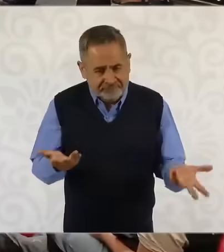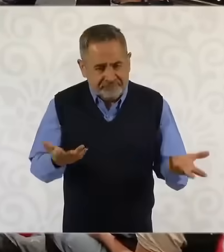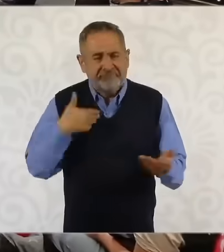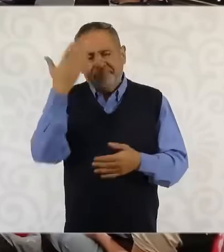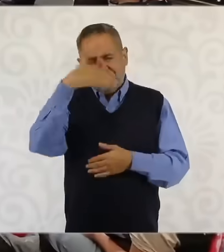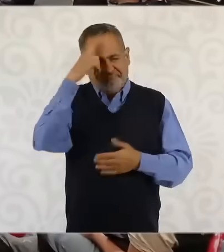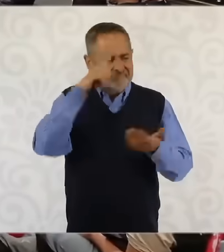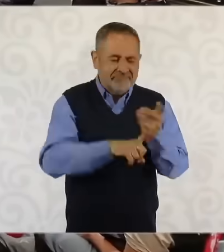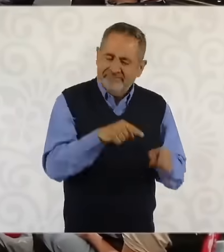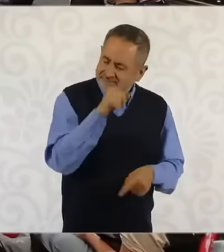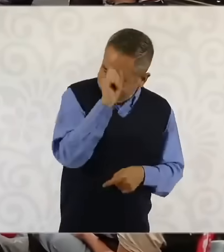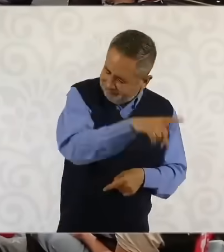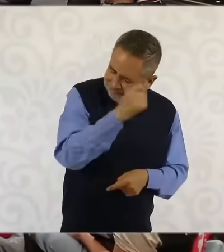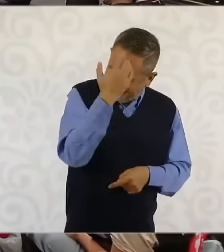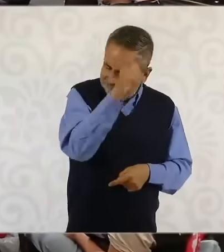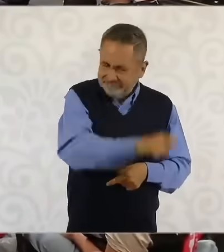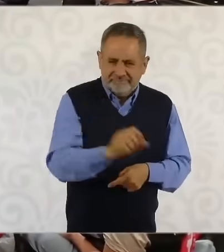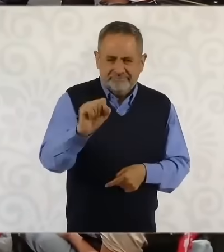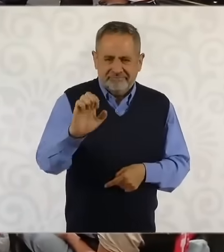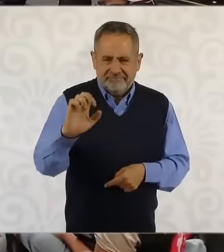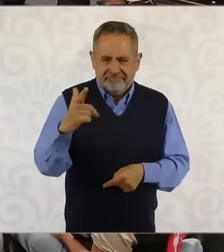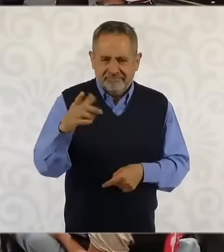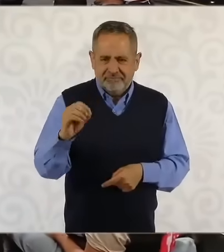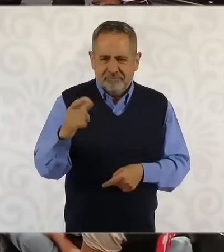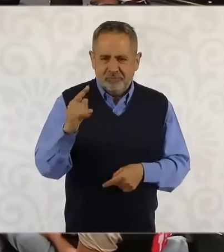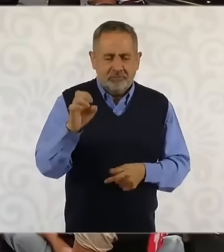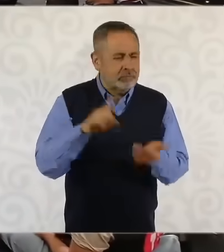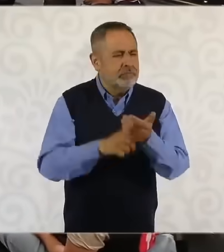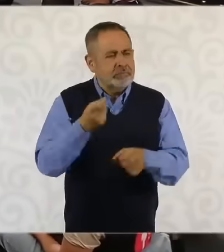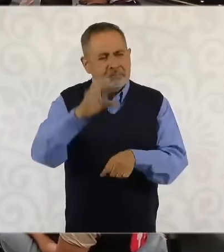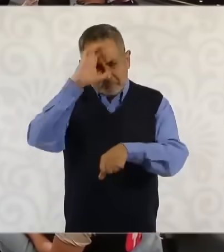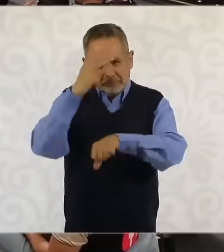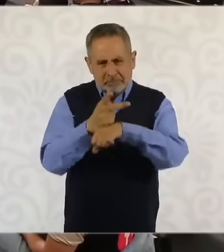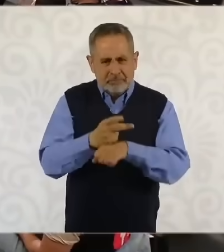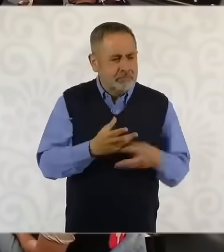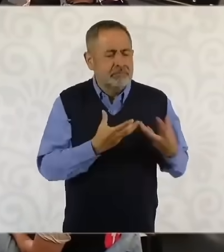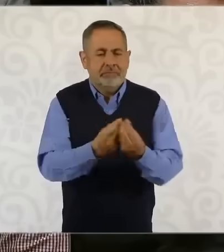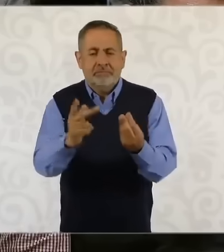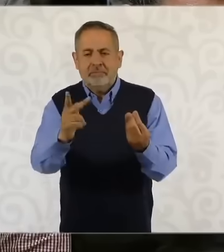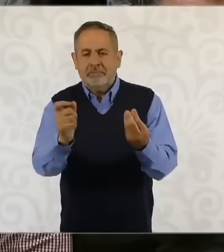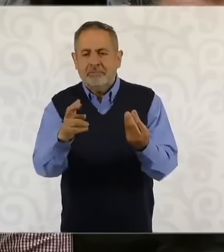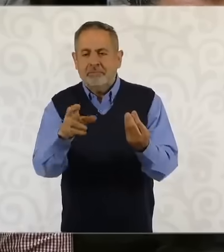gasta Sergio Gutiérrez mire que cayó parado venir de con padrés se lo lleva padrés a Sonora lo hace